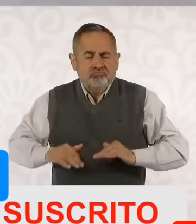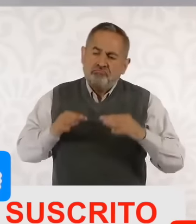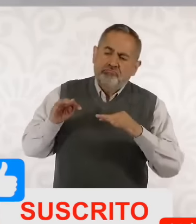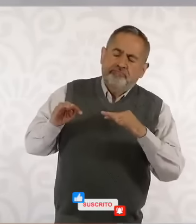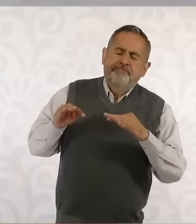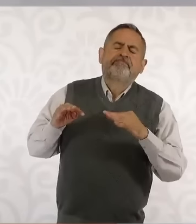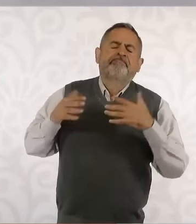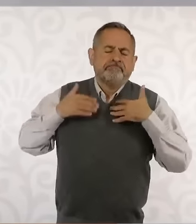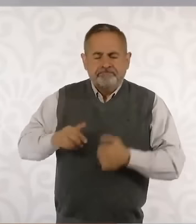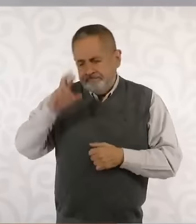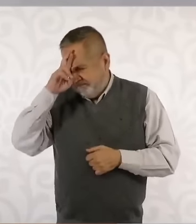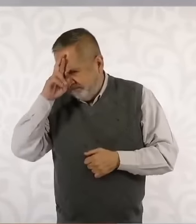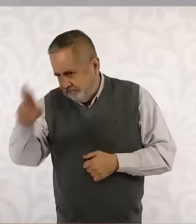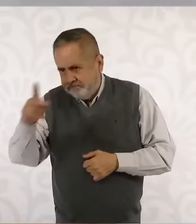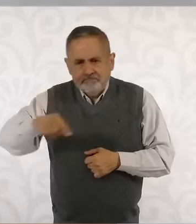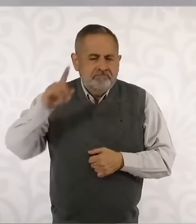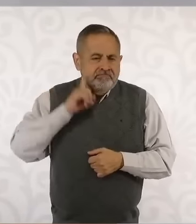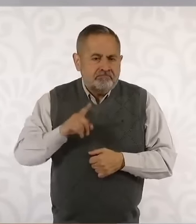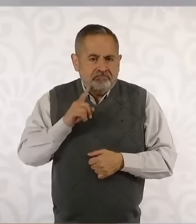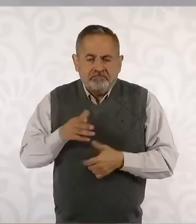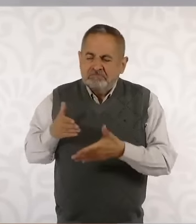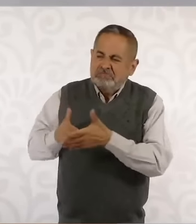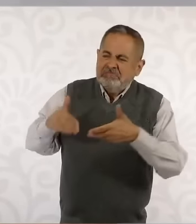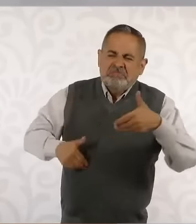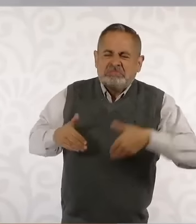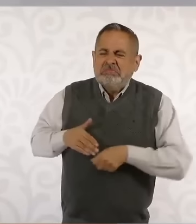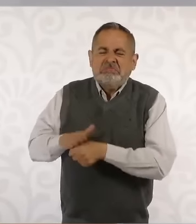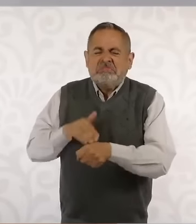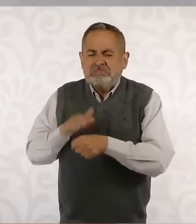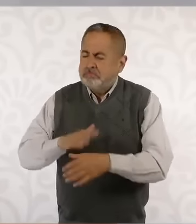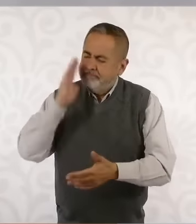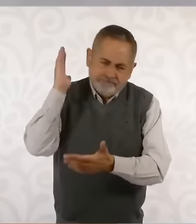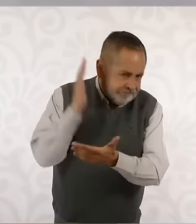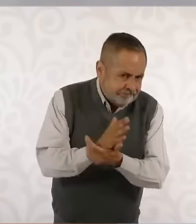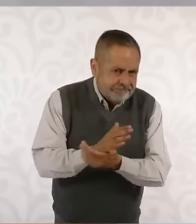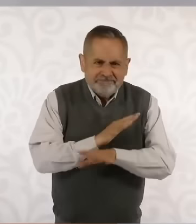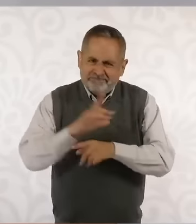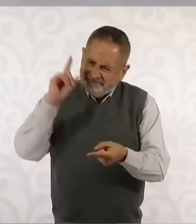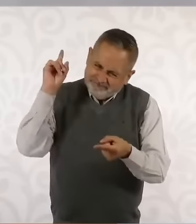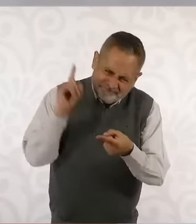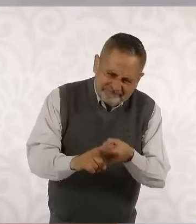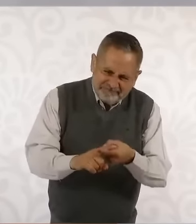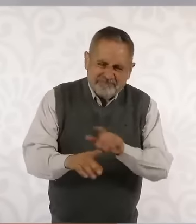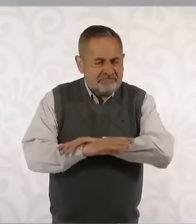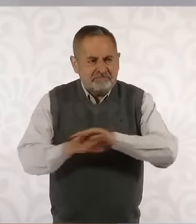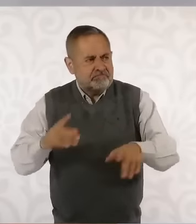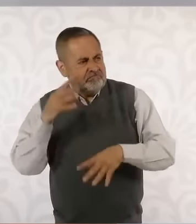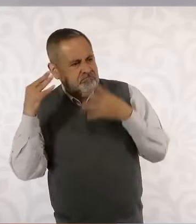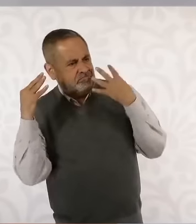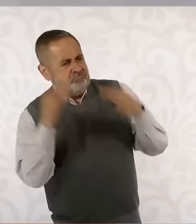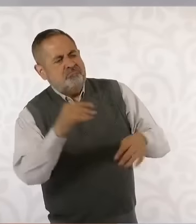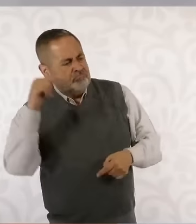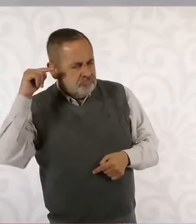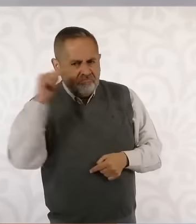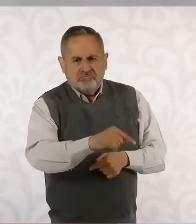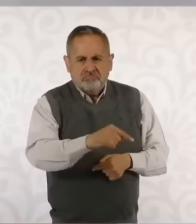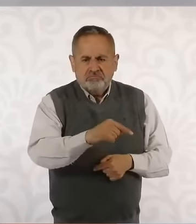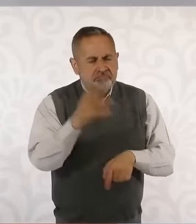entre todos acabemos con el acoso o lo minimicemos al máximo y todos lo señalemos, porque el llegar